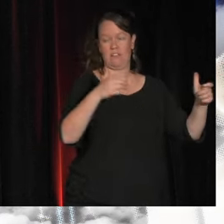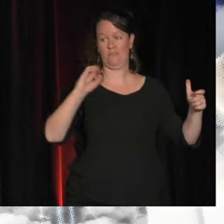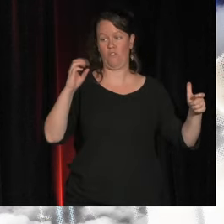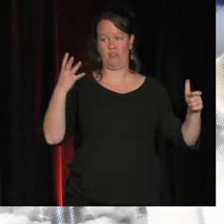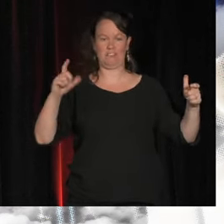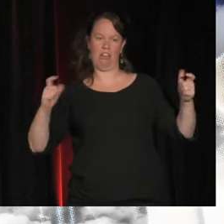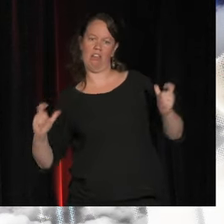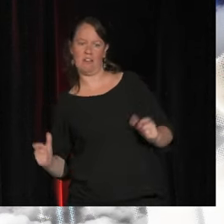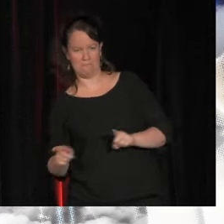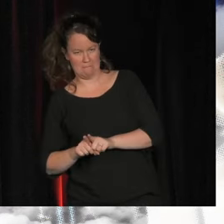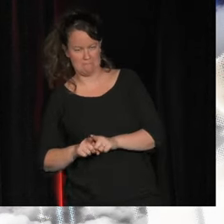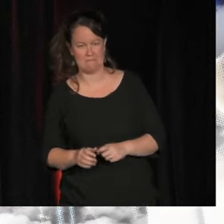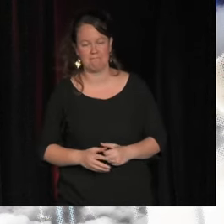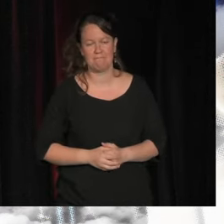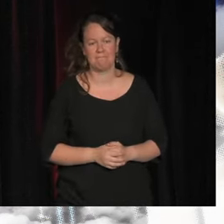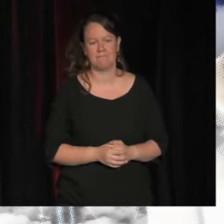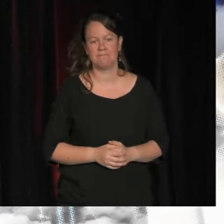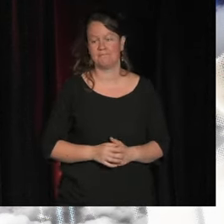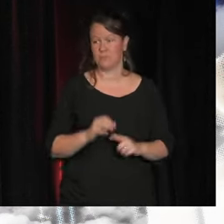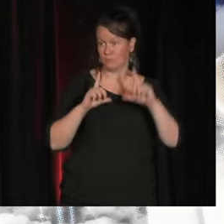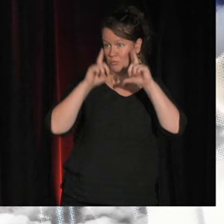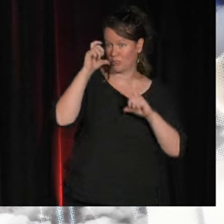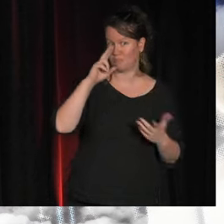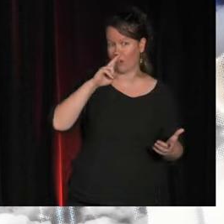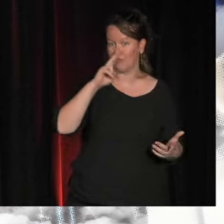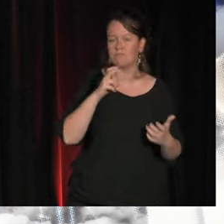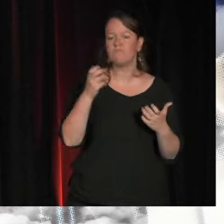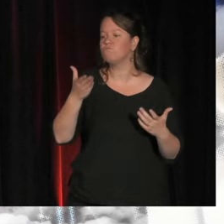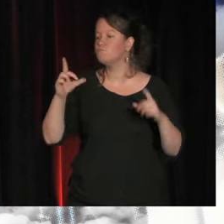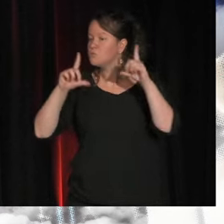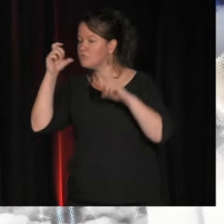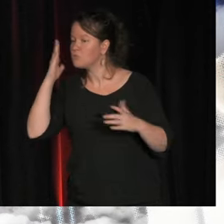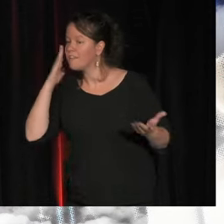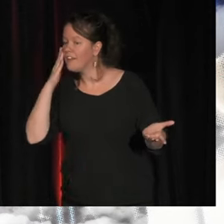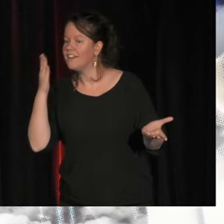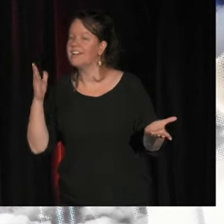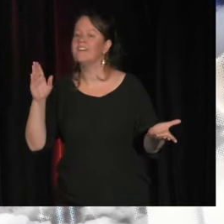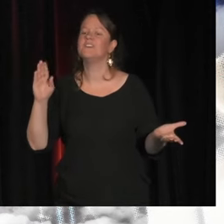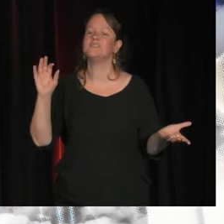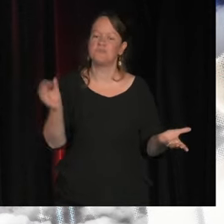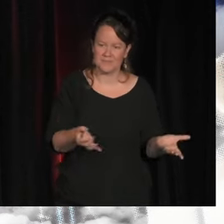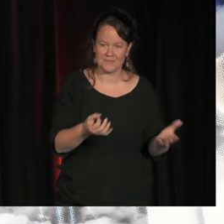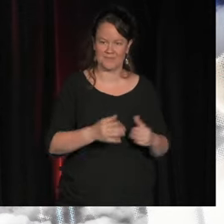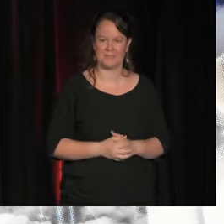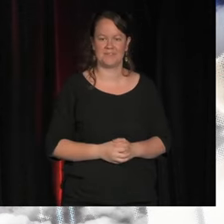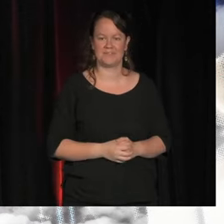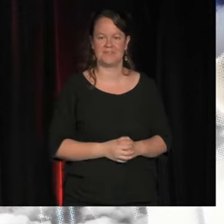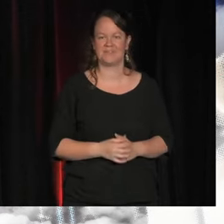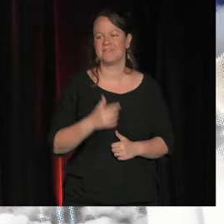Et le truc de Twitch, c'est rigolo parce qu'on peut imaginer… Vous connaissez Twitch, les gens ? Oui, merci, donc vous connaissez le principe, c'est très gamifié.